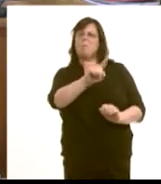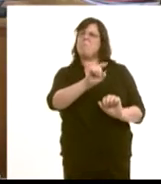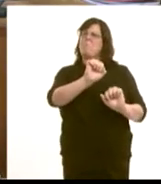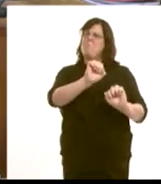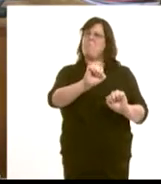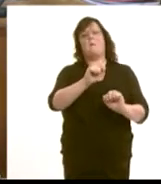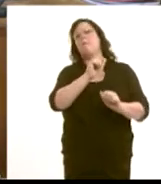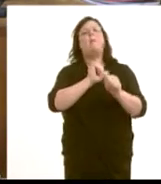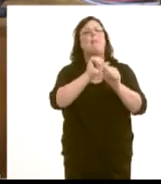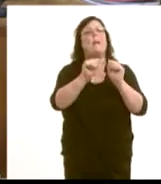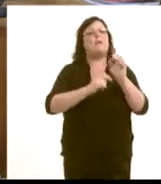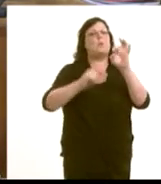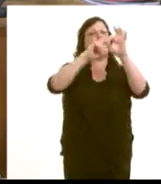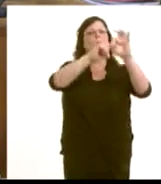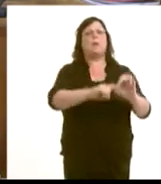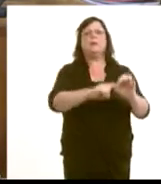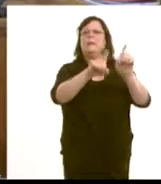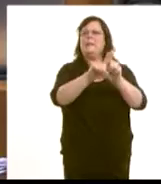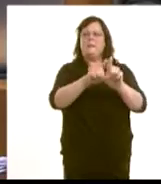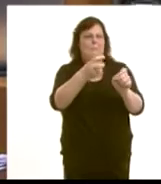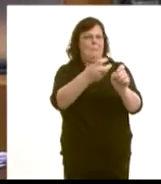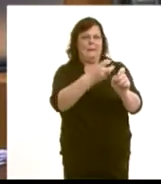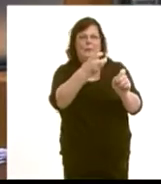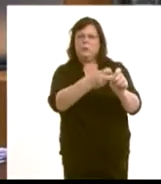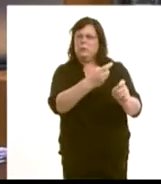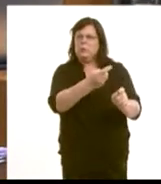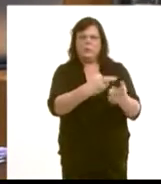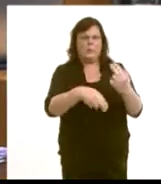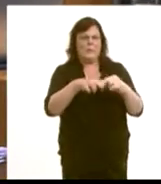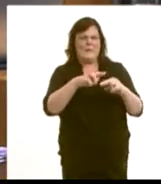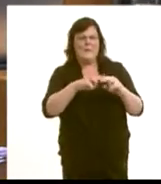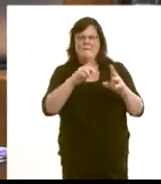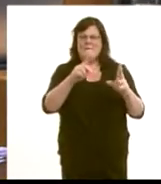Maeír un peth yn digwydd gyda thato, felly, petaem niín colli PGI a statws PDO hefyd,